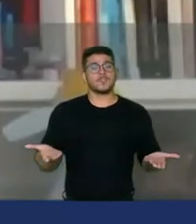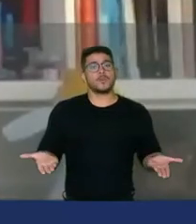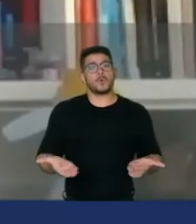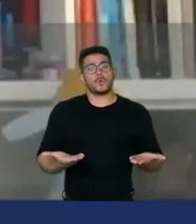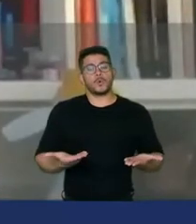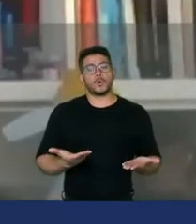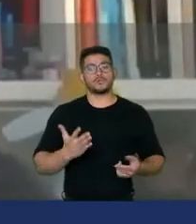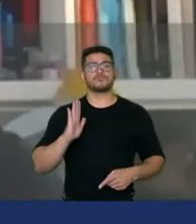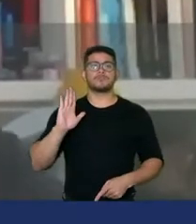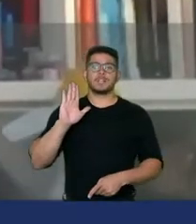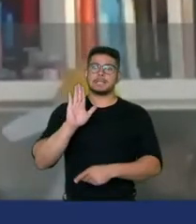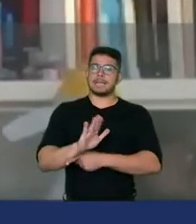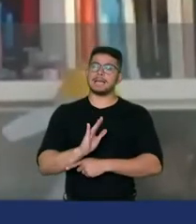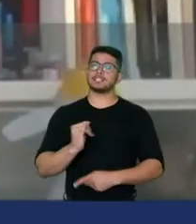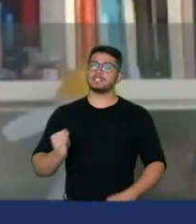RIO. MARIA DO ROSÁRIO. -- [DEP. MARIA DO ROSÁ